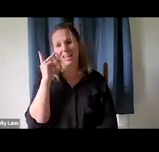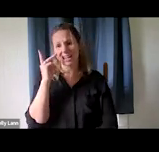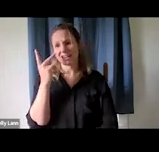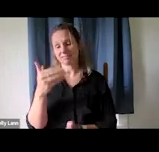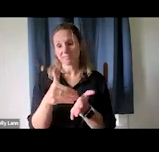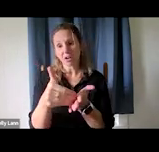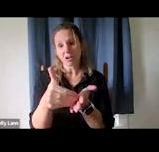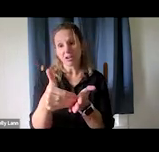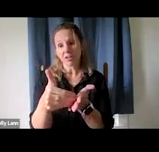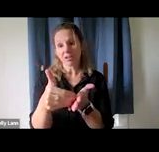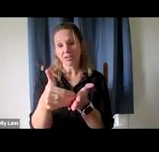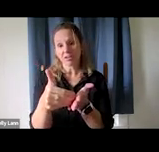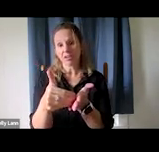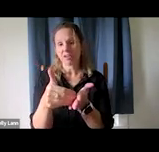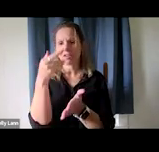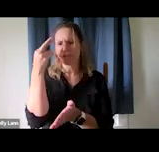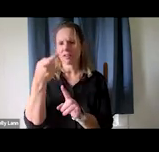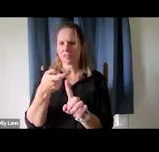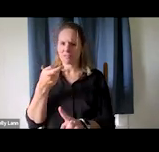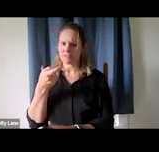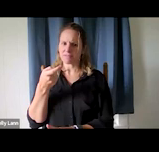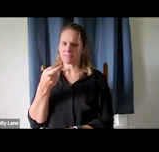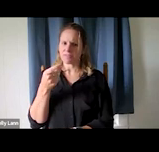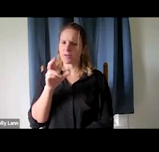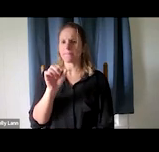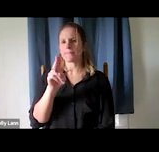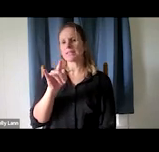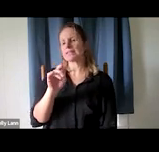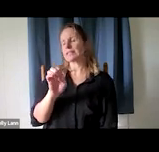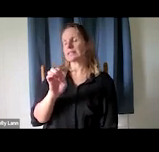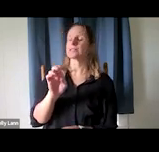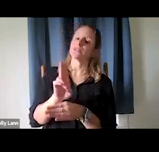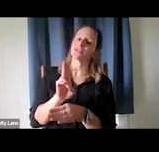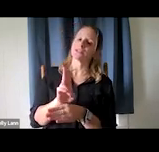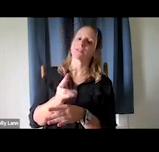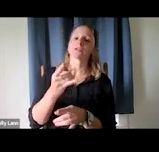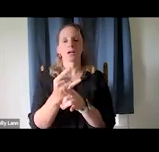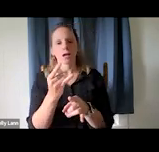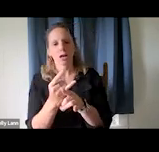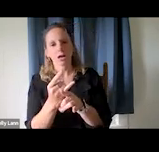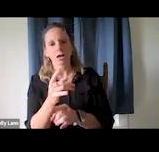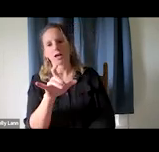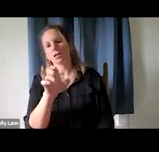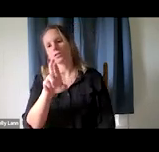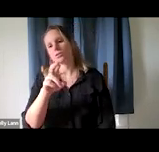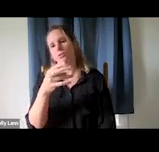y son las afecciones causadas por el consumo de sustancias. Como la cirrosis alcohólica,